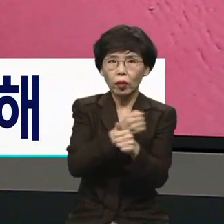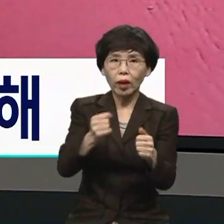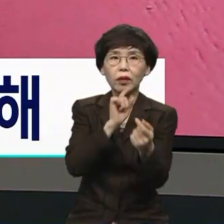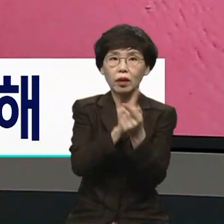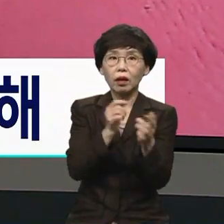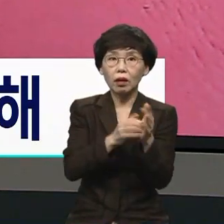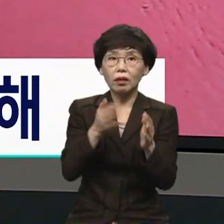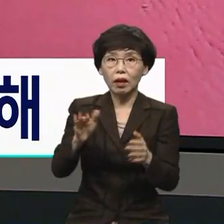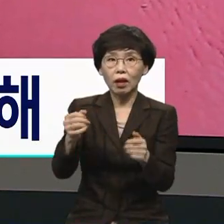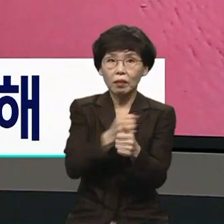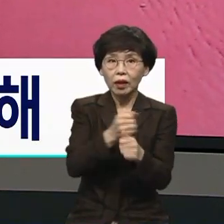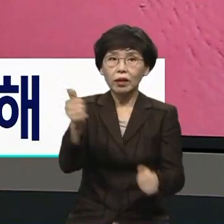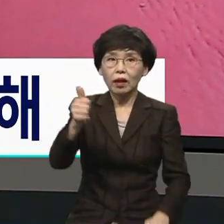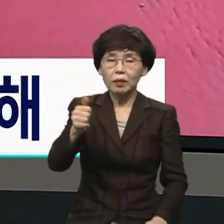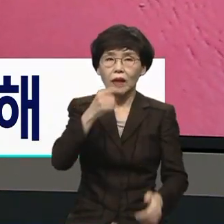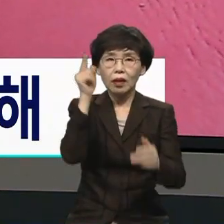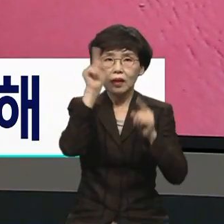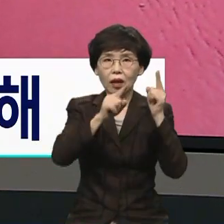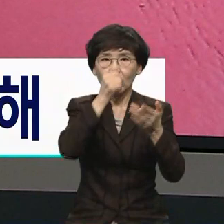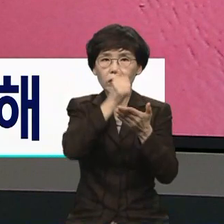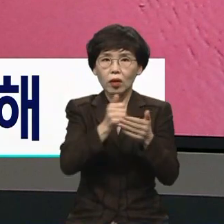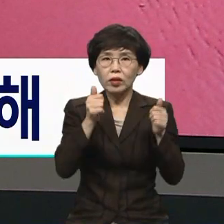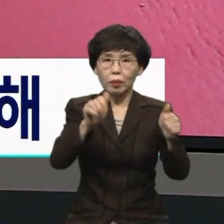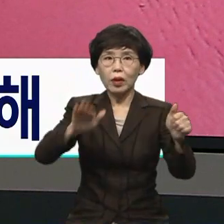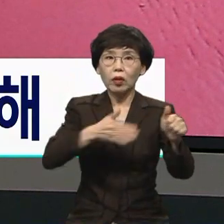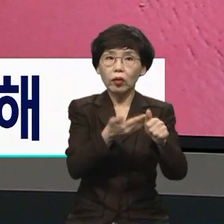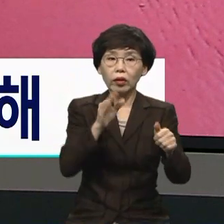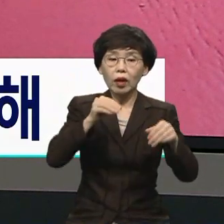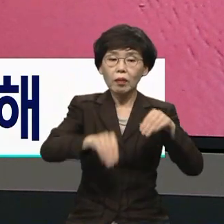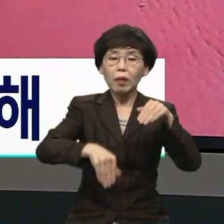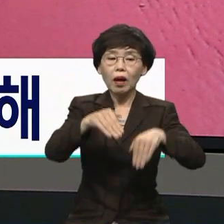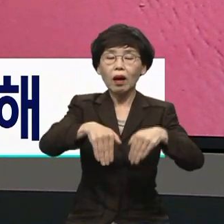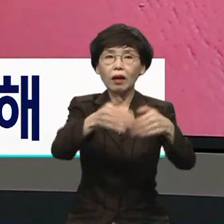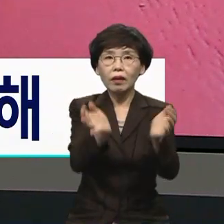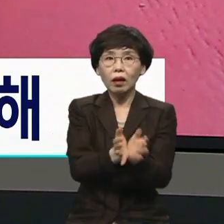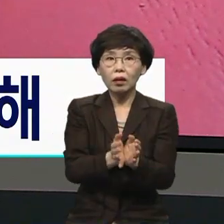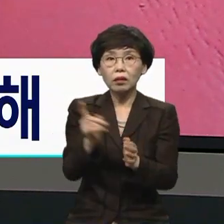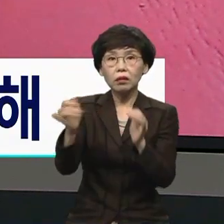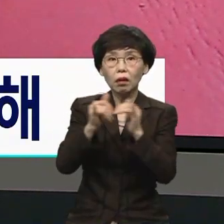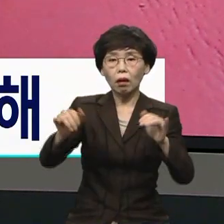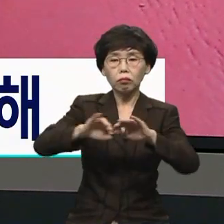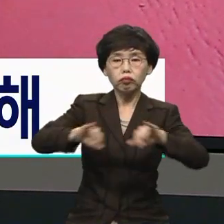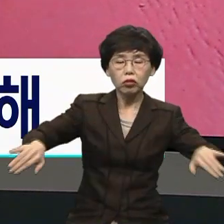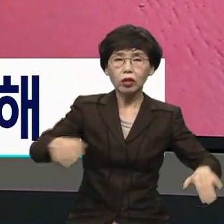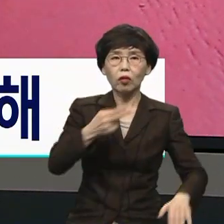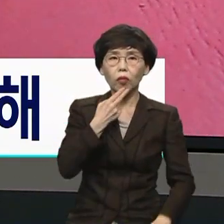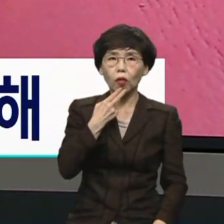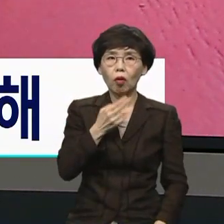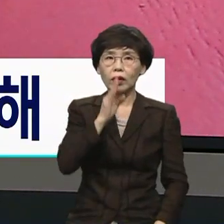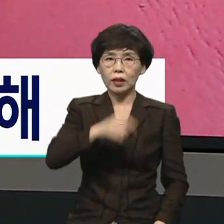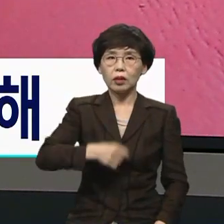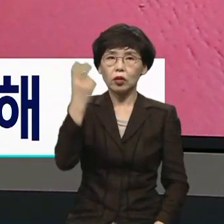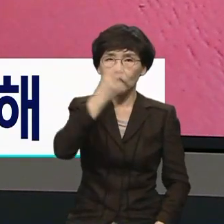발레단 측은 두 달 가까이 당사자 분리 조치는커녕 제대로 된 진상 조사도 하지